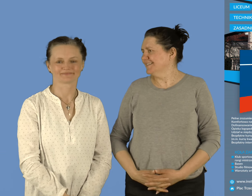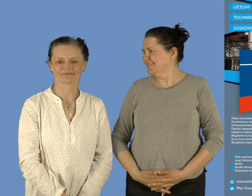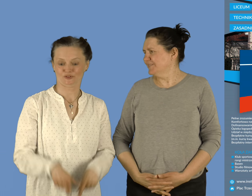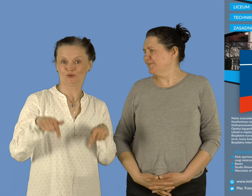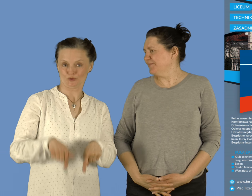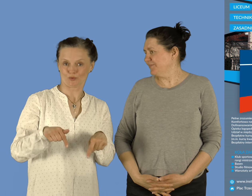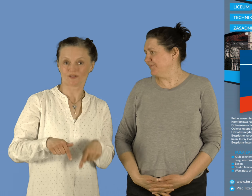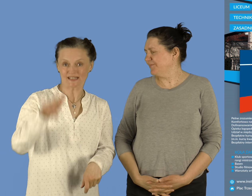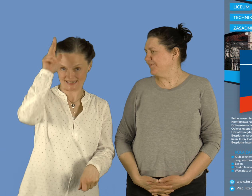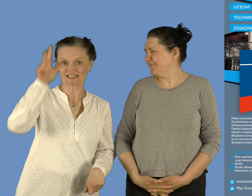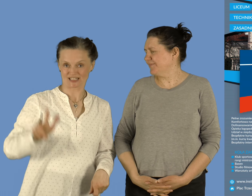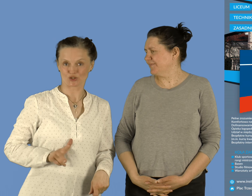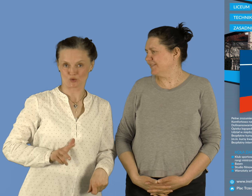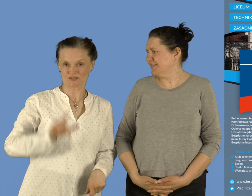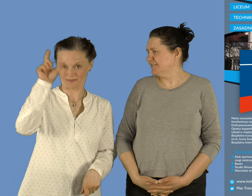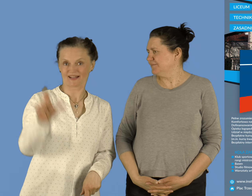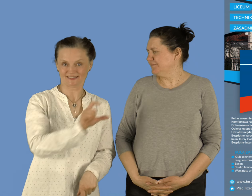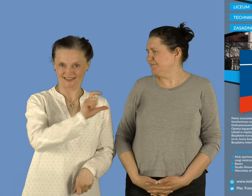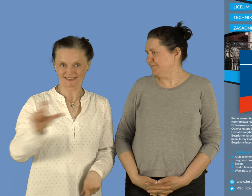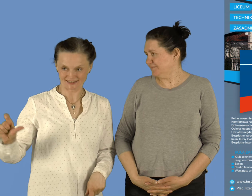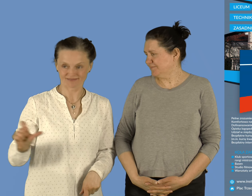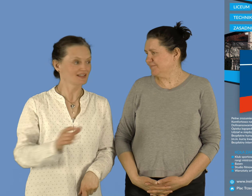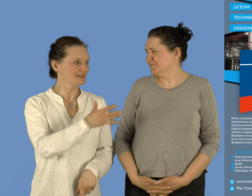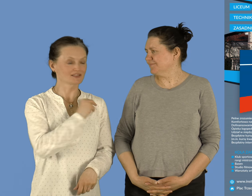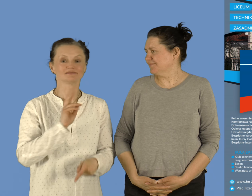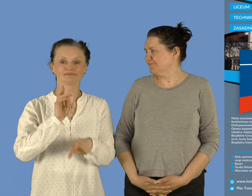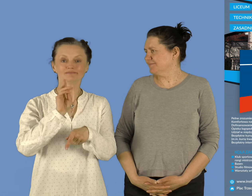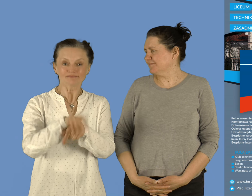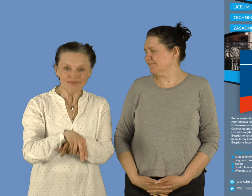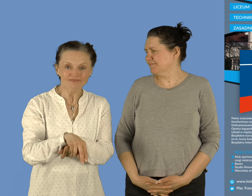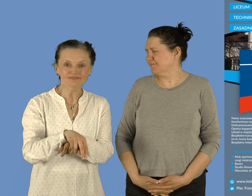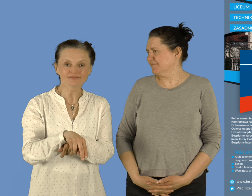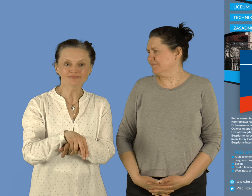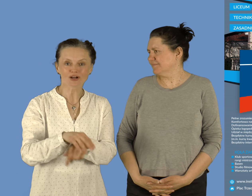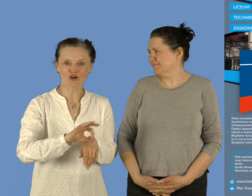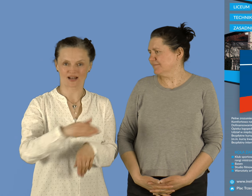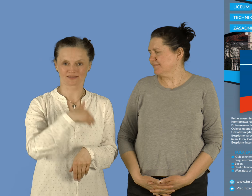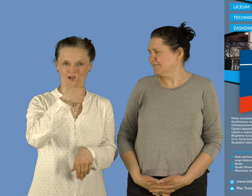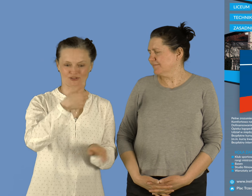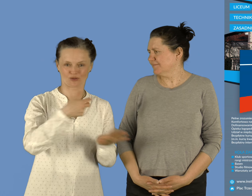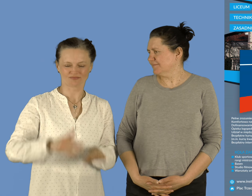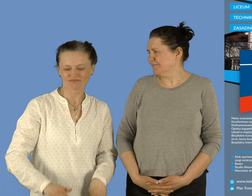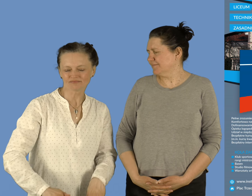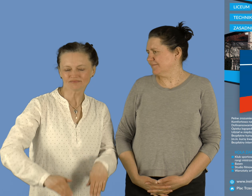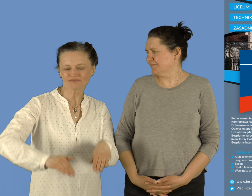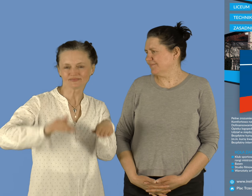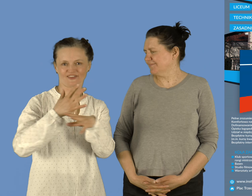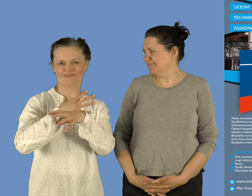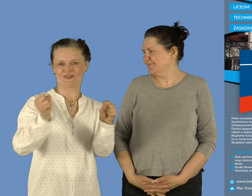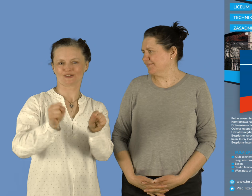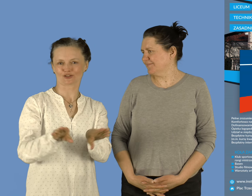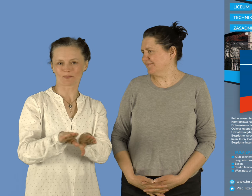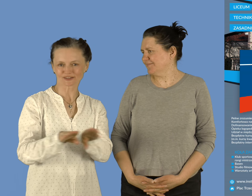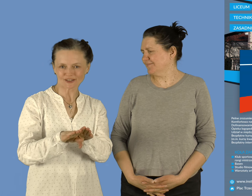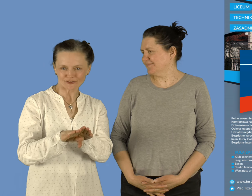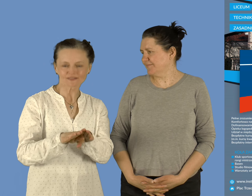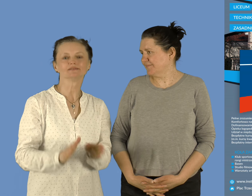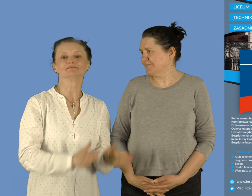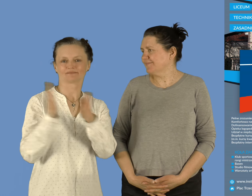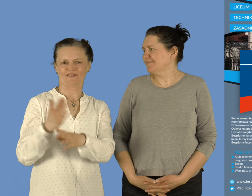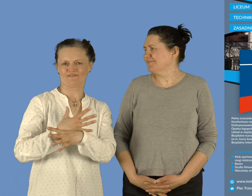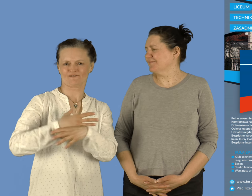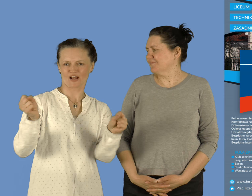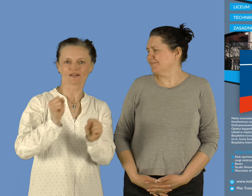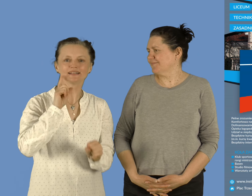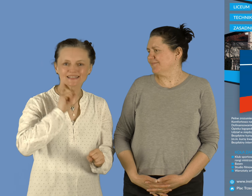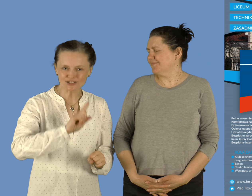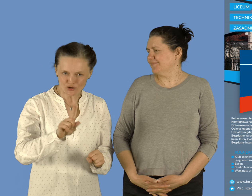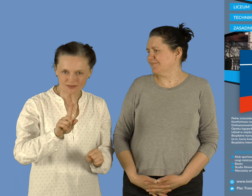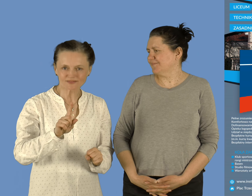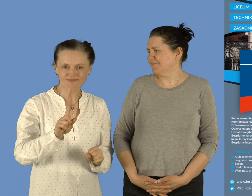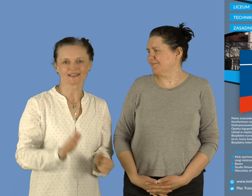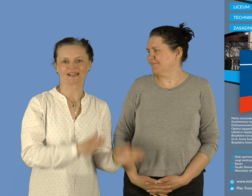Tu, w Instytucie na placu Trzech Krzyży, uczyłyśmy się razem od pierwszej klasy szkoły podstawowej aż do końca liceum.